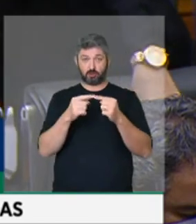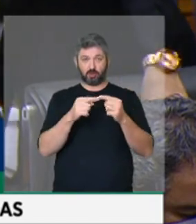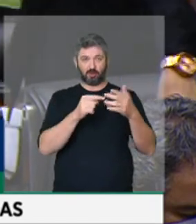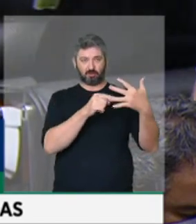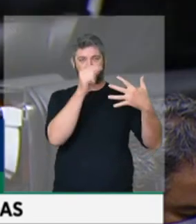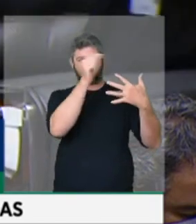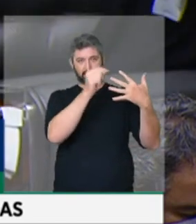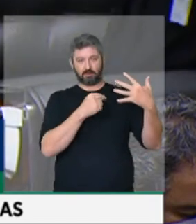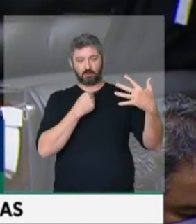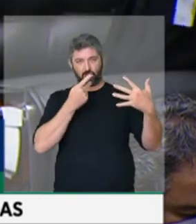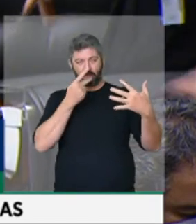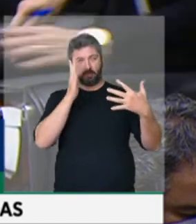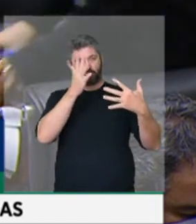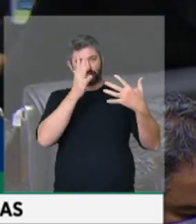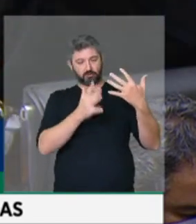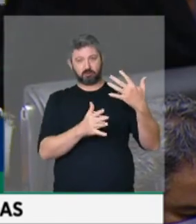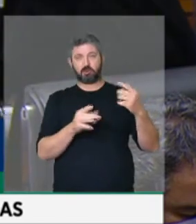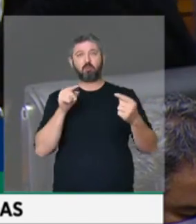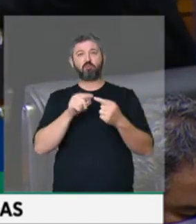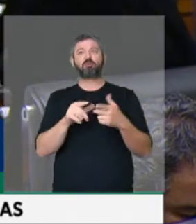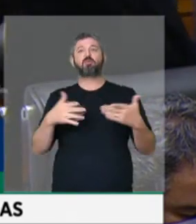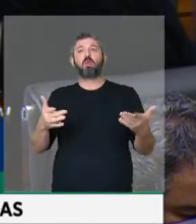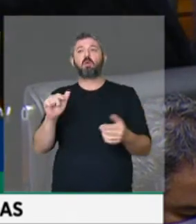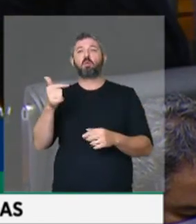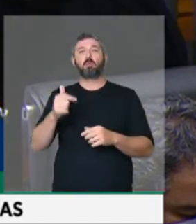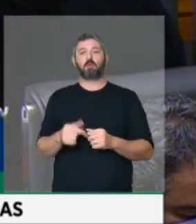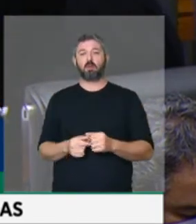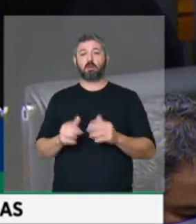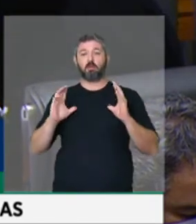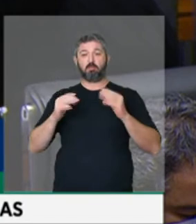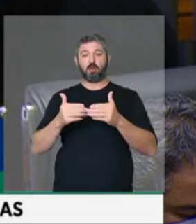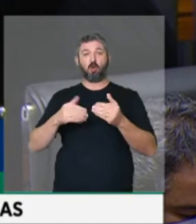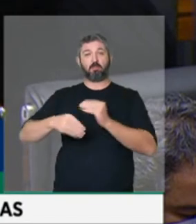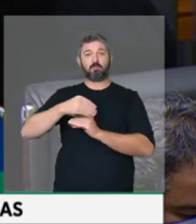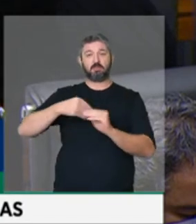NO ATO DA COMISSÃO DIRETORA 7/2020 DO SENADO FEDERAL. O ATO CONJUNTO DA MESA, ENFIM, PRESIDENTE, A QUESTÃO É ...